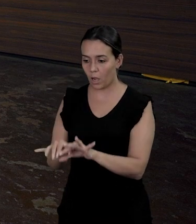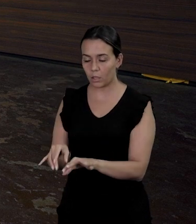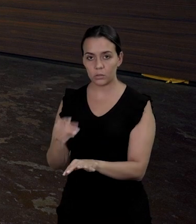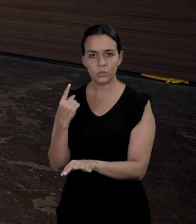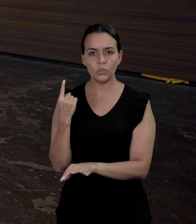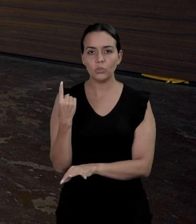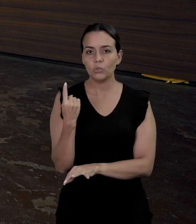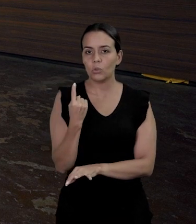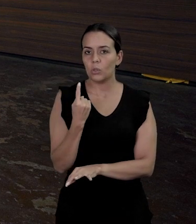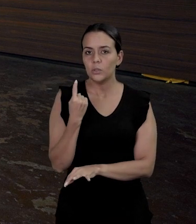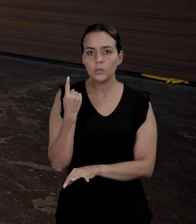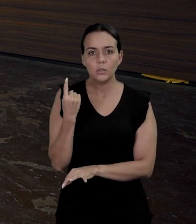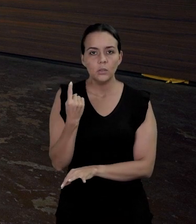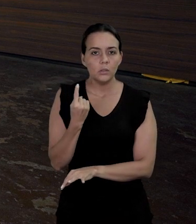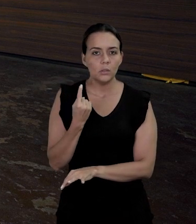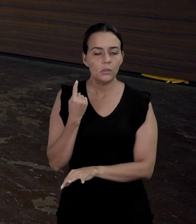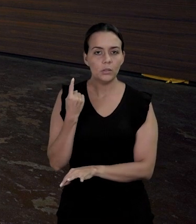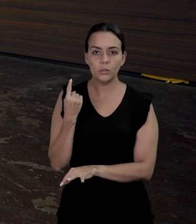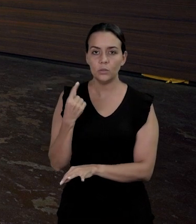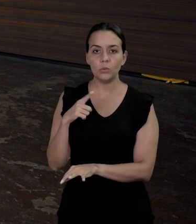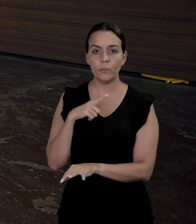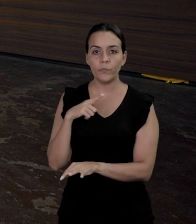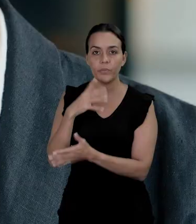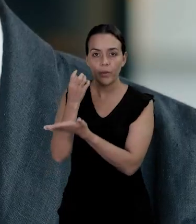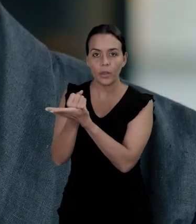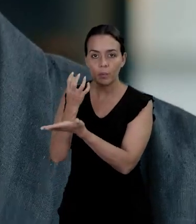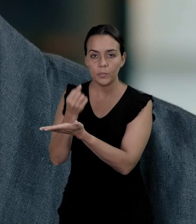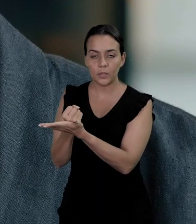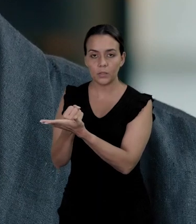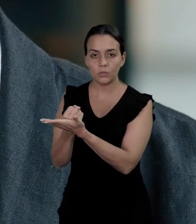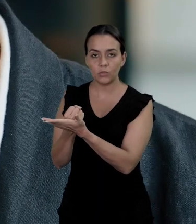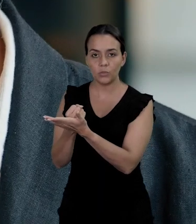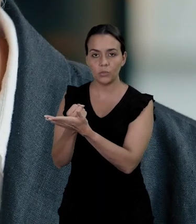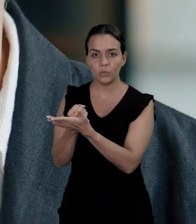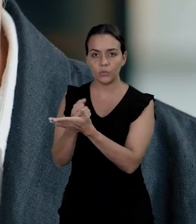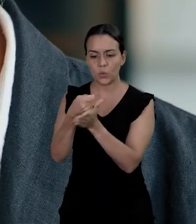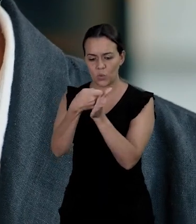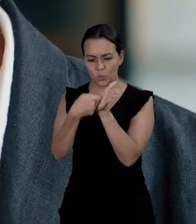Ontem, tal hora, aconteceu isso, esse foi o resultado. Do tamanho que você quiser.